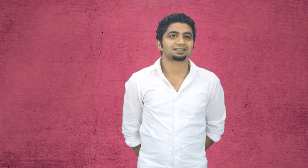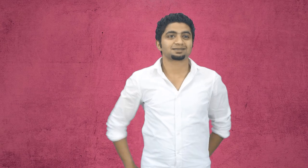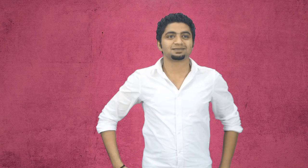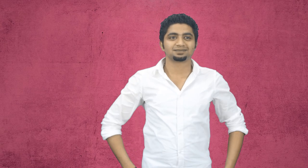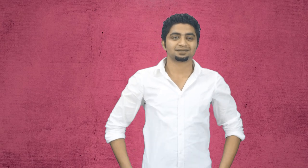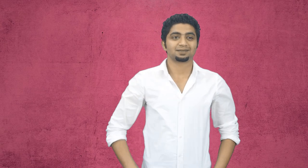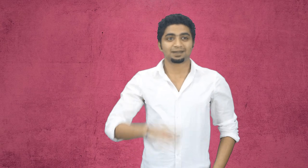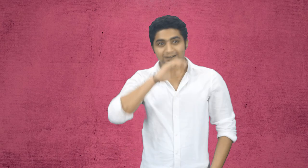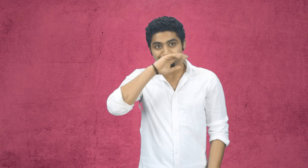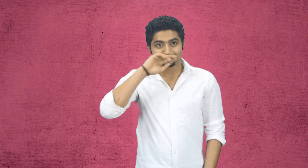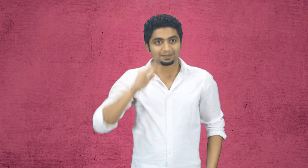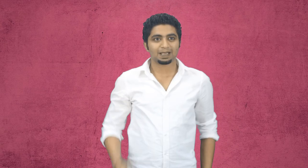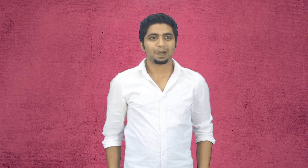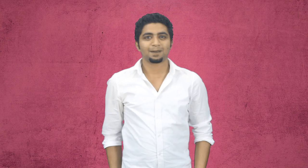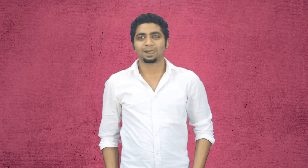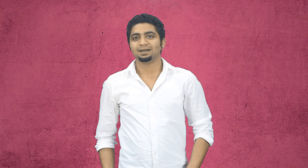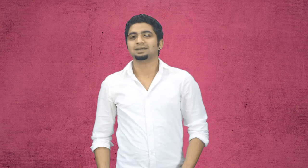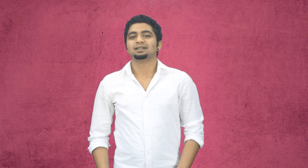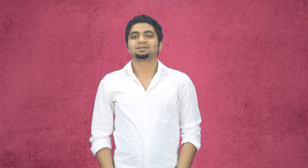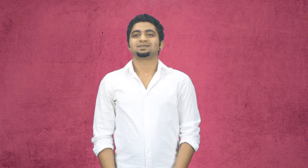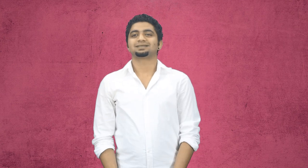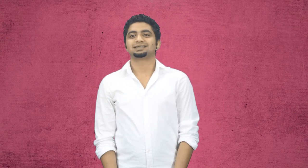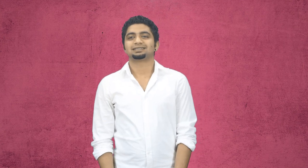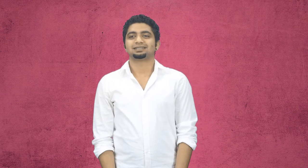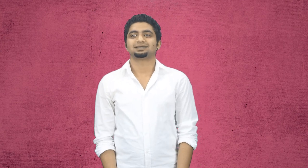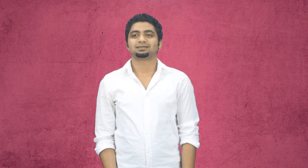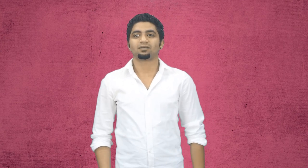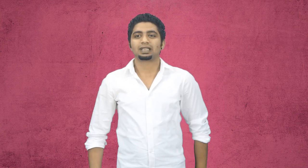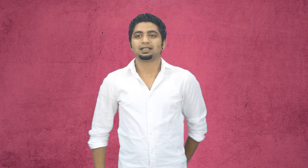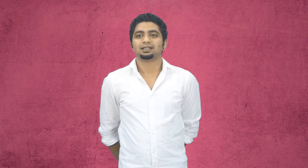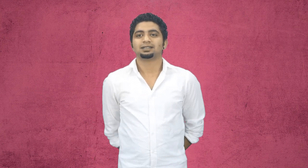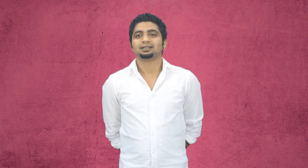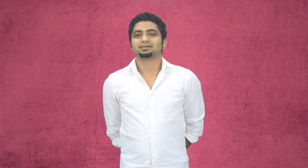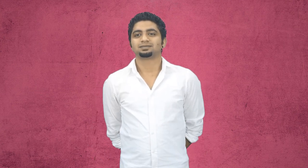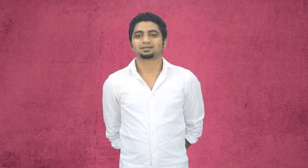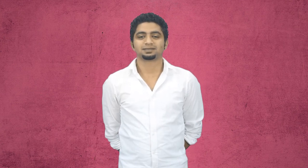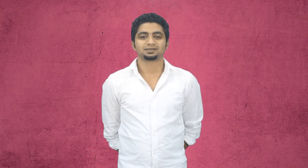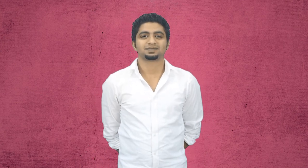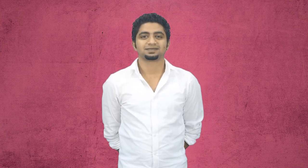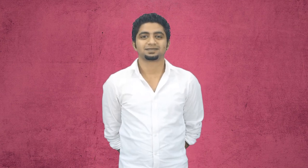(Nun zeigen sie euch, wie man pakistanisch und afghanisch gebärdet.)